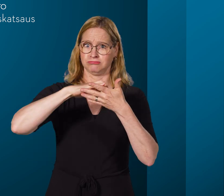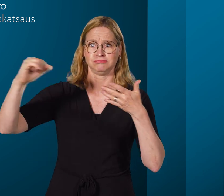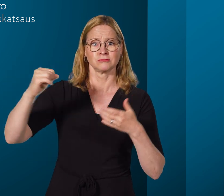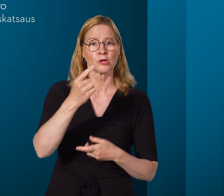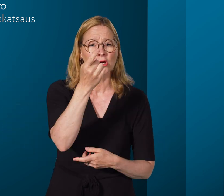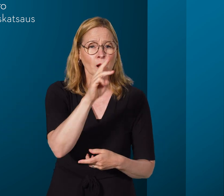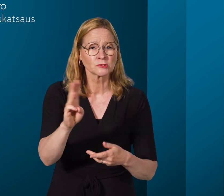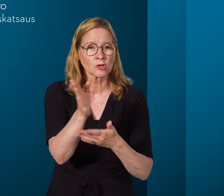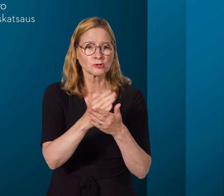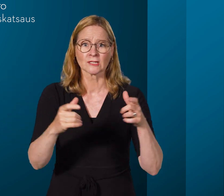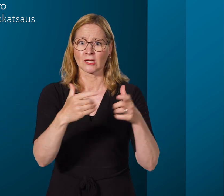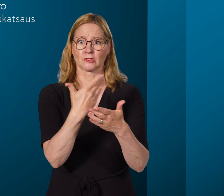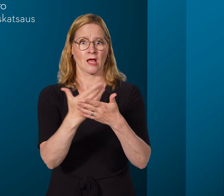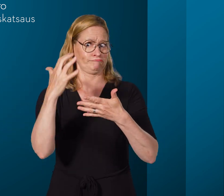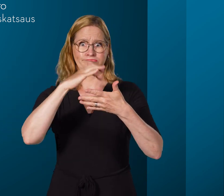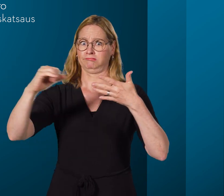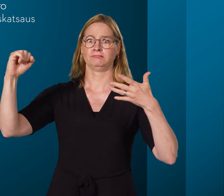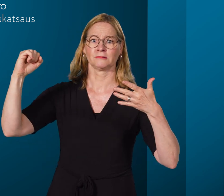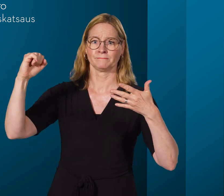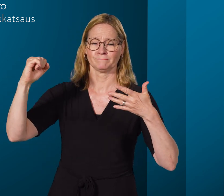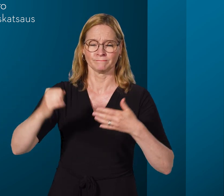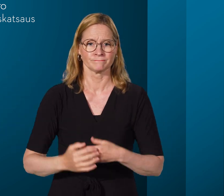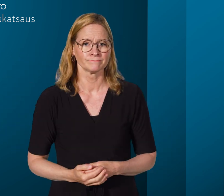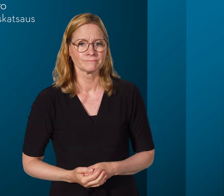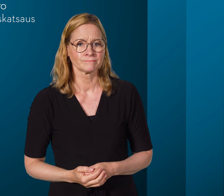jopa kolmanneksen järjestöjen rahoituksesta.